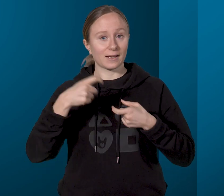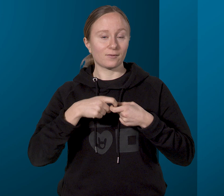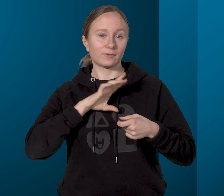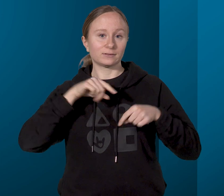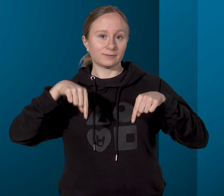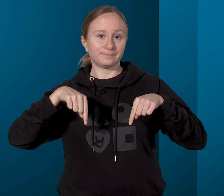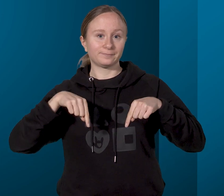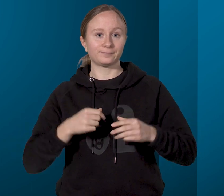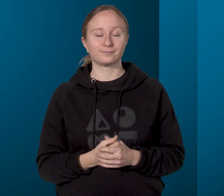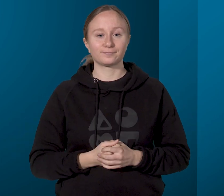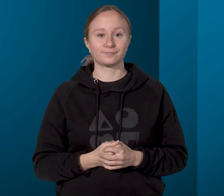Länkarna finns bredvid texten.